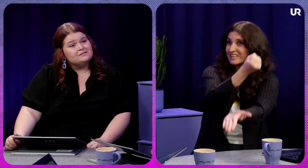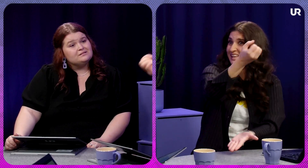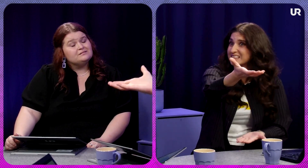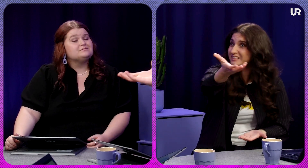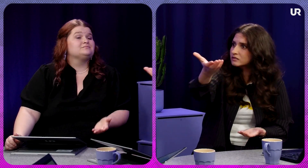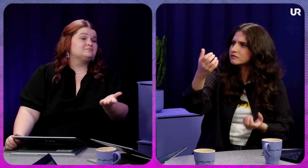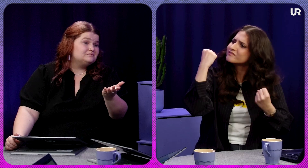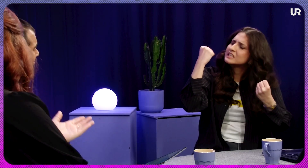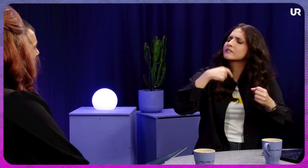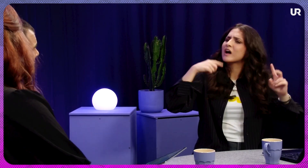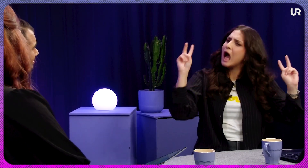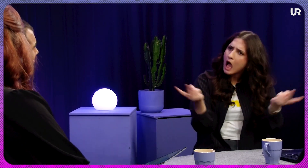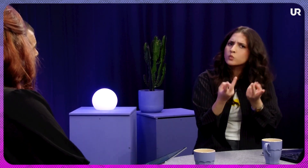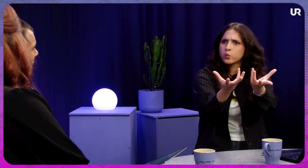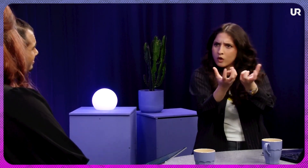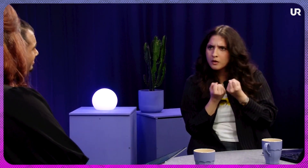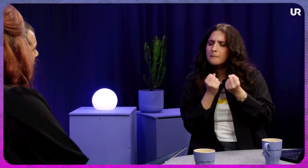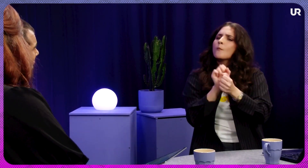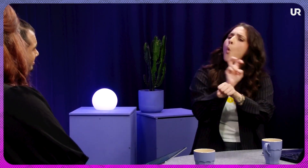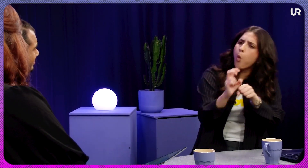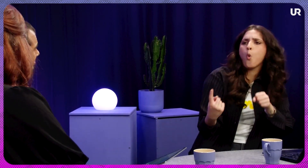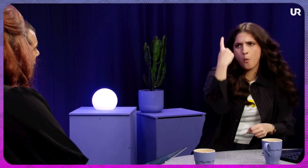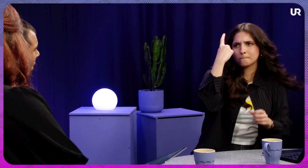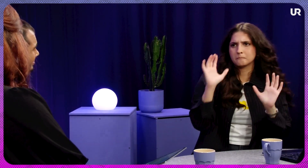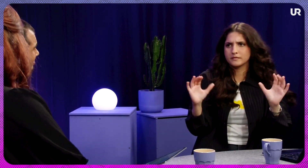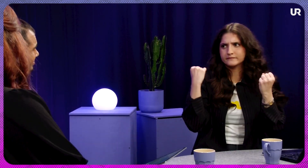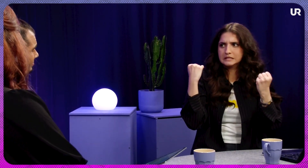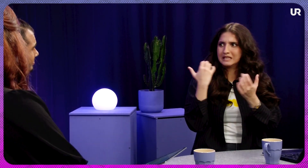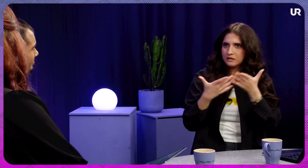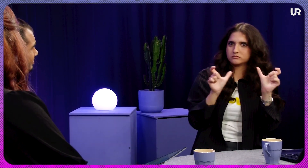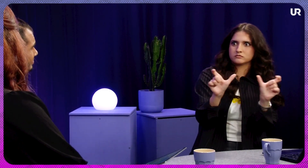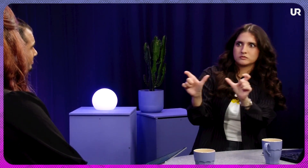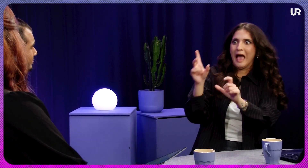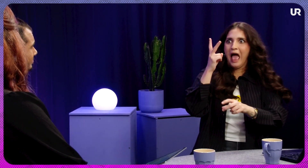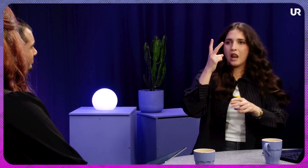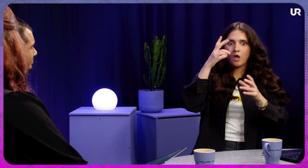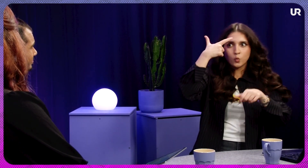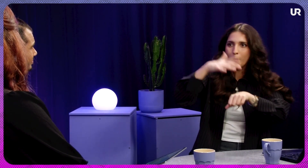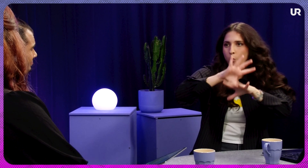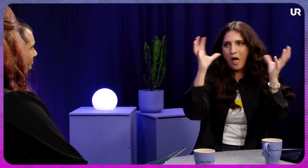Det är viktigt att vi tar in information och kollar upp den! Inte spärra av dem. Eller tro på allting!